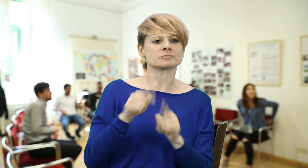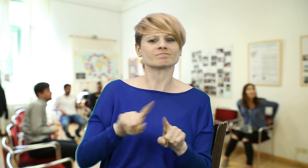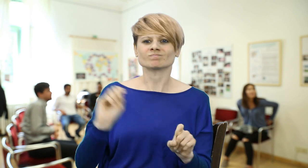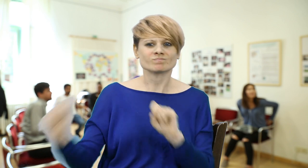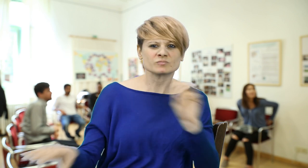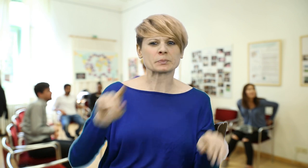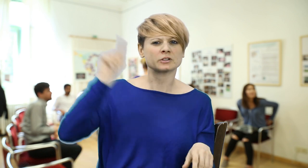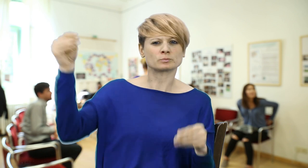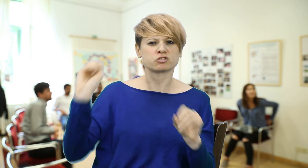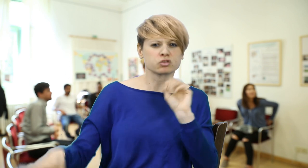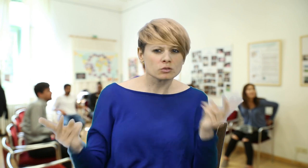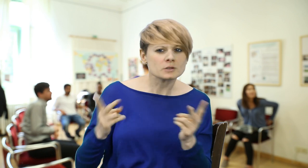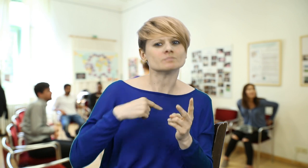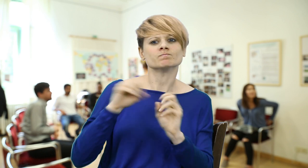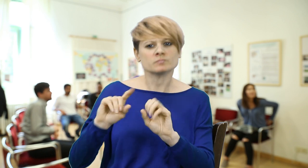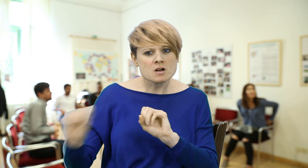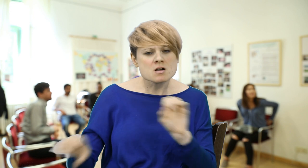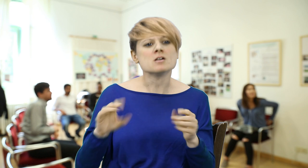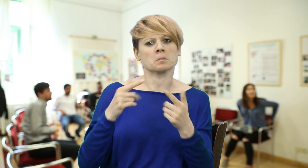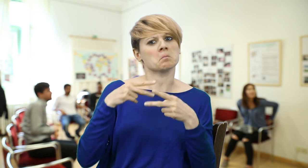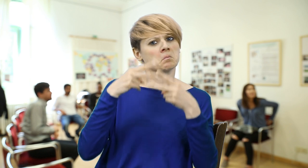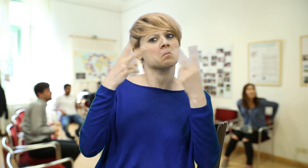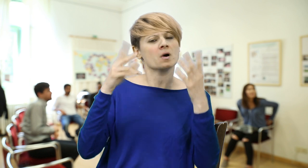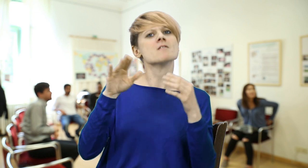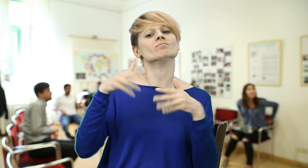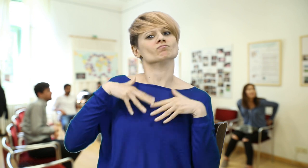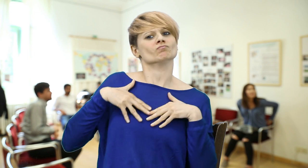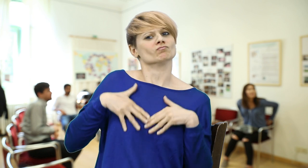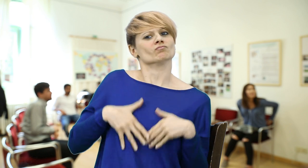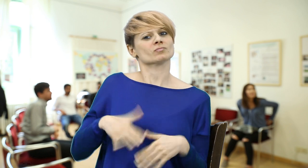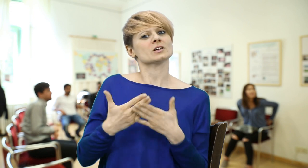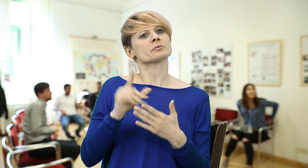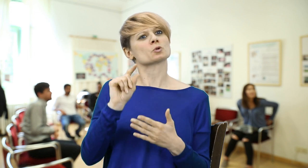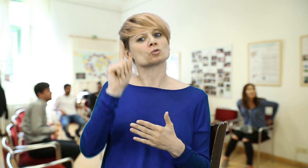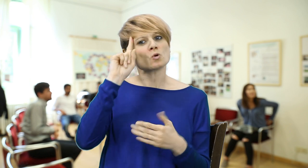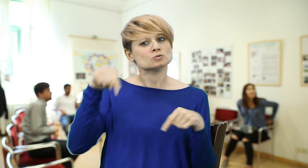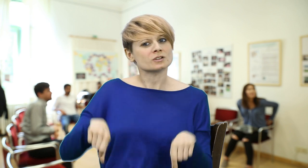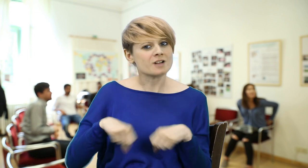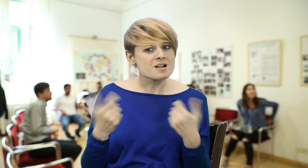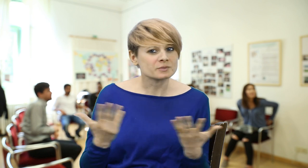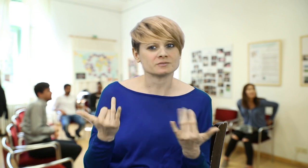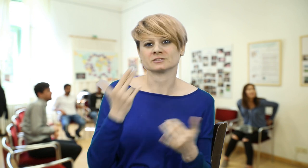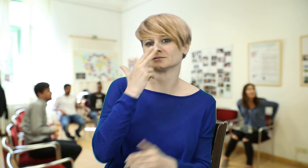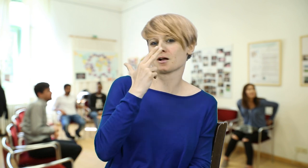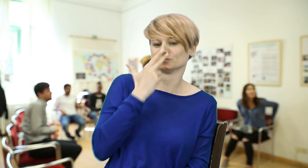dass Deutsche nicht gerne Müll auf der Straße sehen, usw. Ich denke schon, sie haben das alles mit der Zeit verinnerlicht.